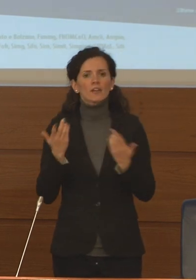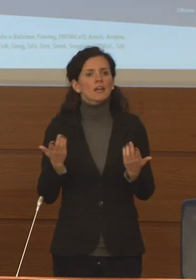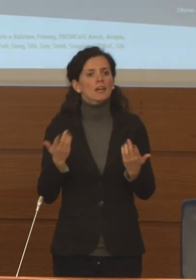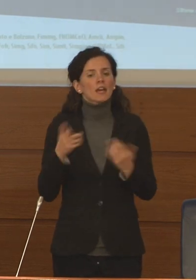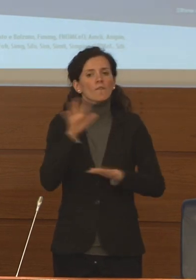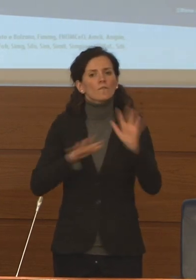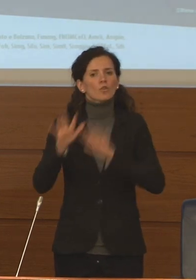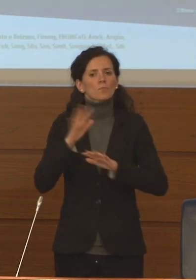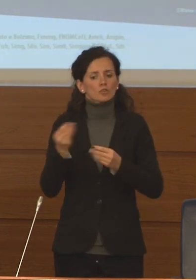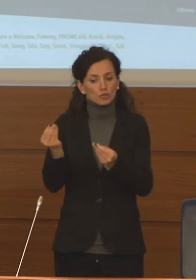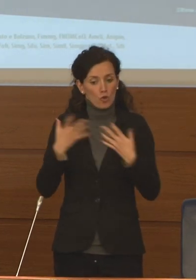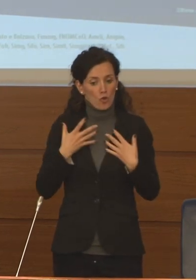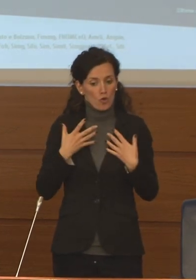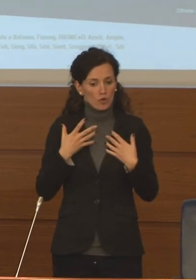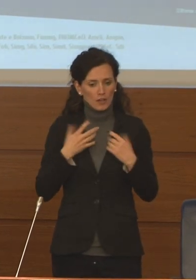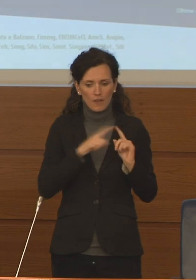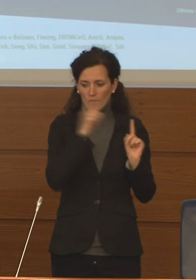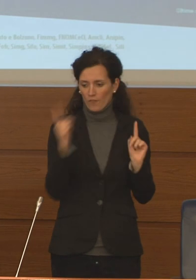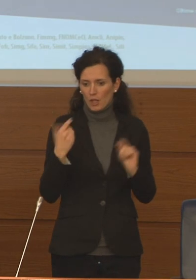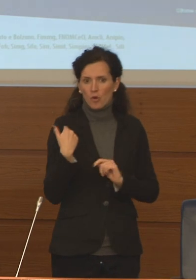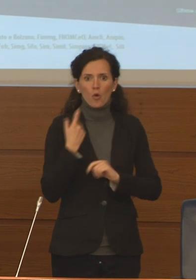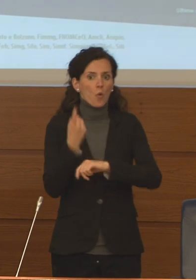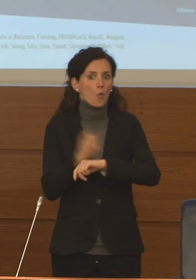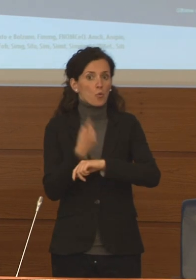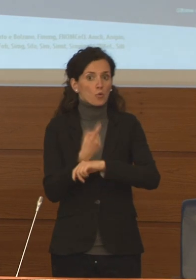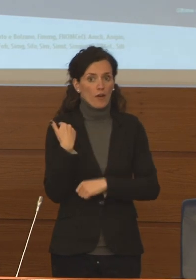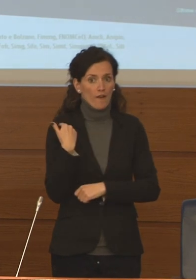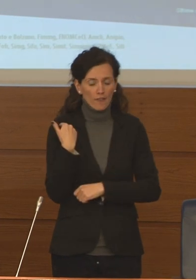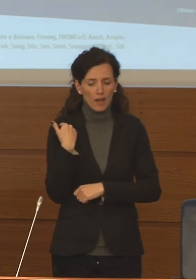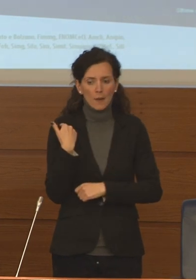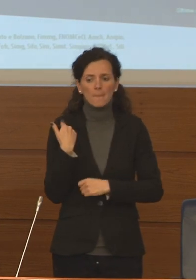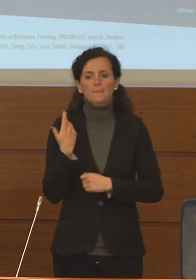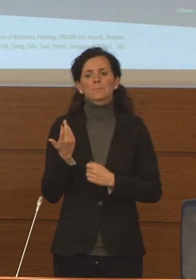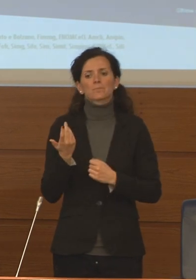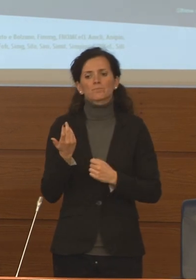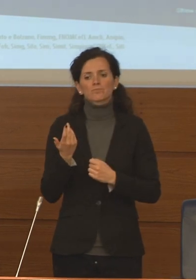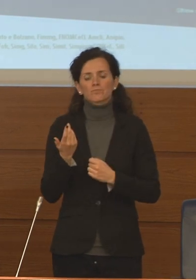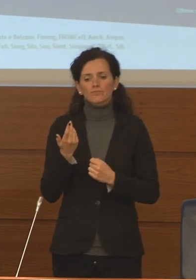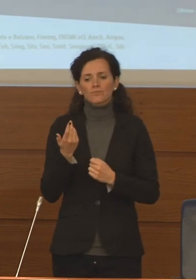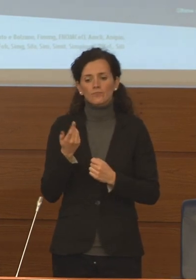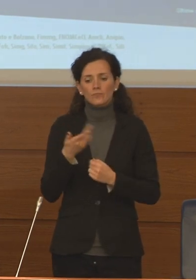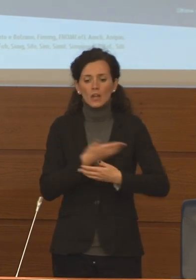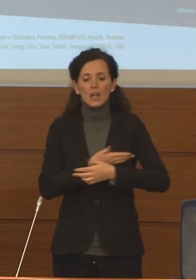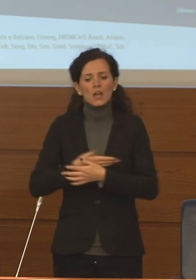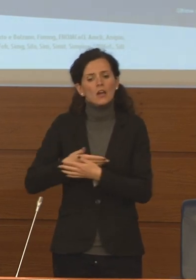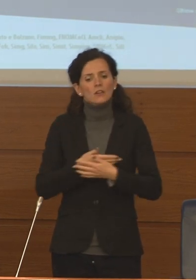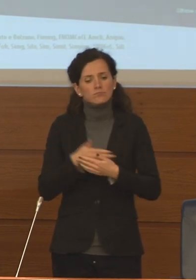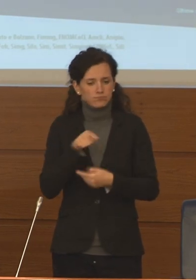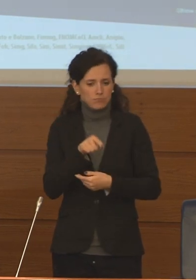fino a un'ora fa, rispetto ad una bambina lombarda questo è il dato.